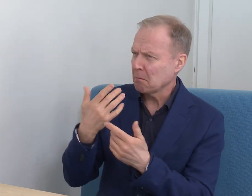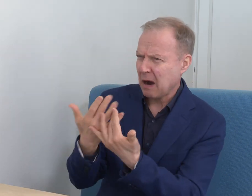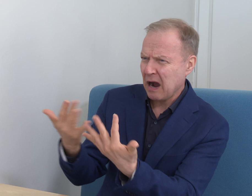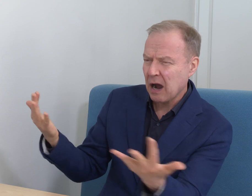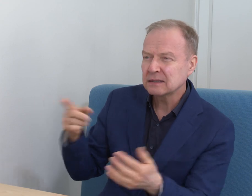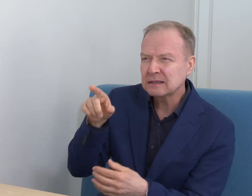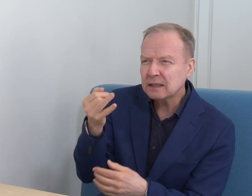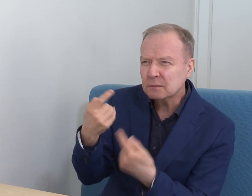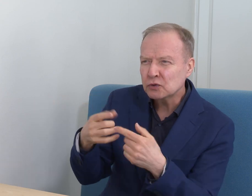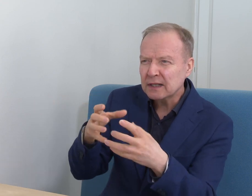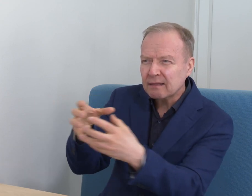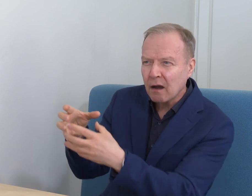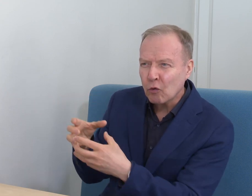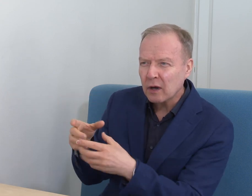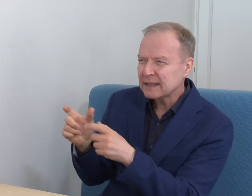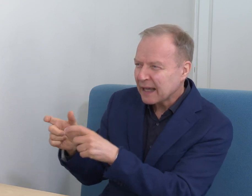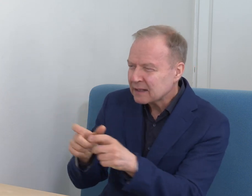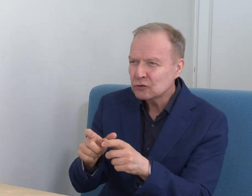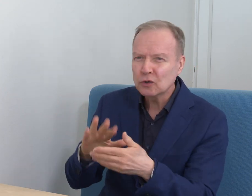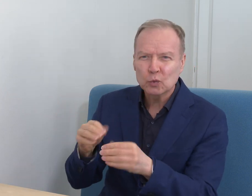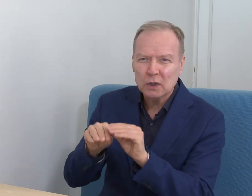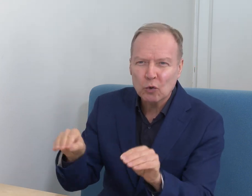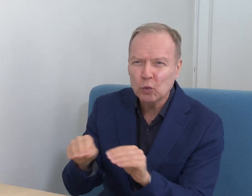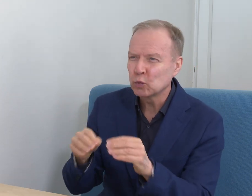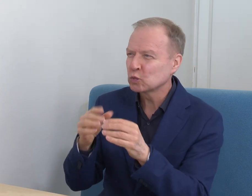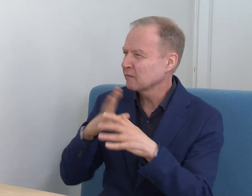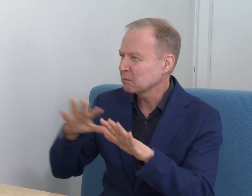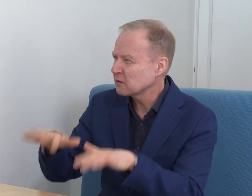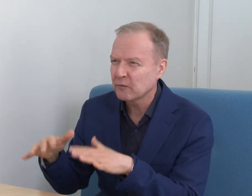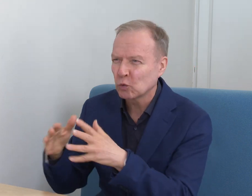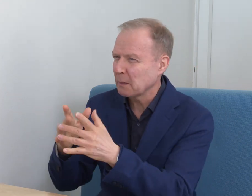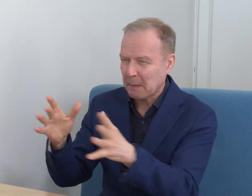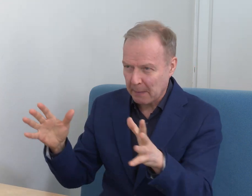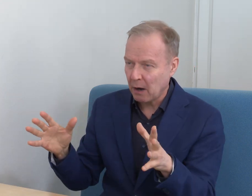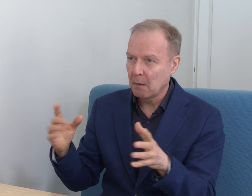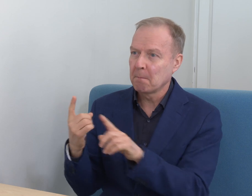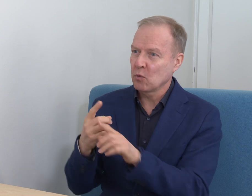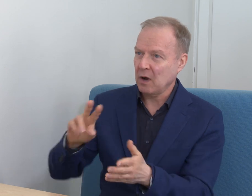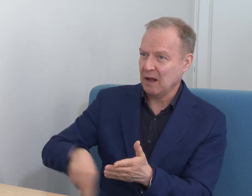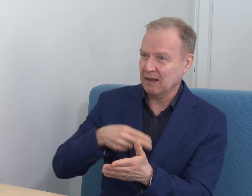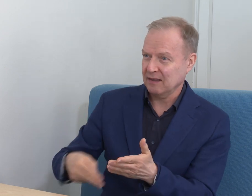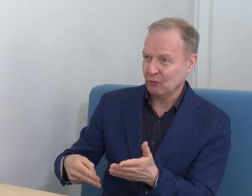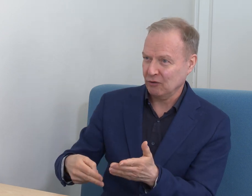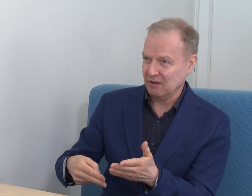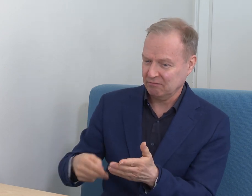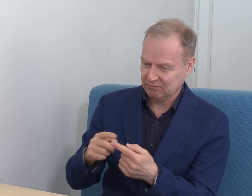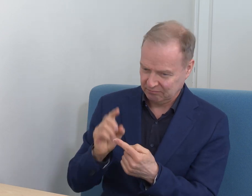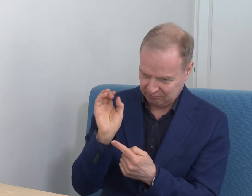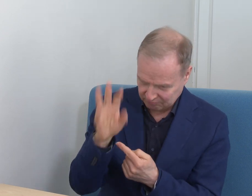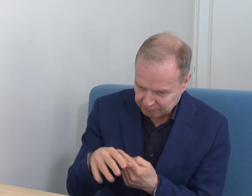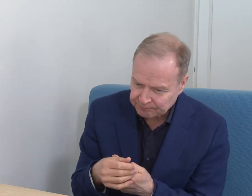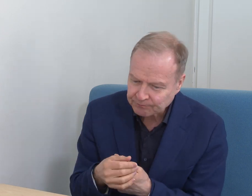Vetoomuksen allekirjoitti 17 eri tahoa sisältäen järjestöjä, tulkkikoulutuksia sekä vammaisfoorumeja ja niin edelleen.